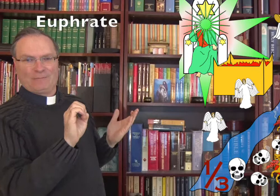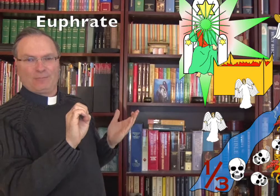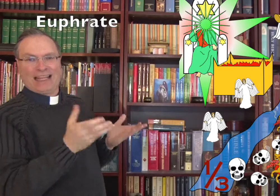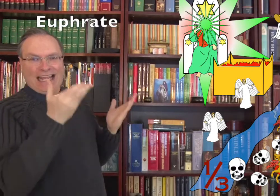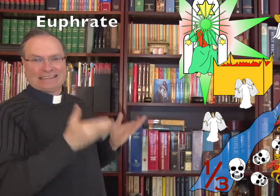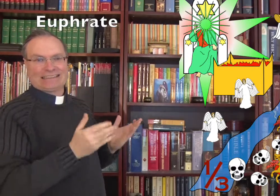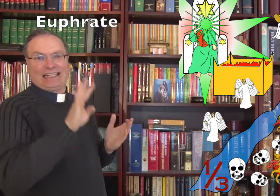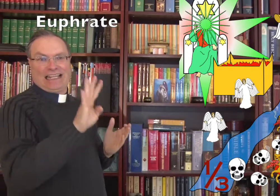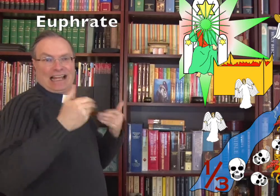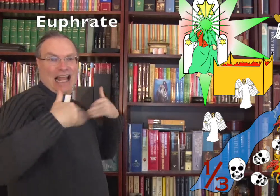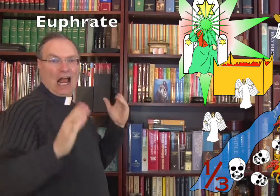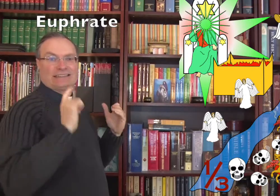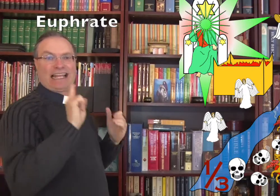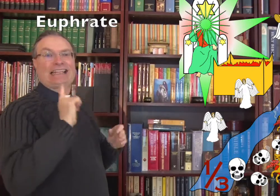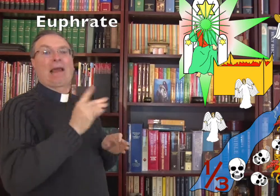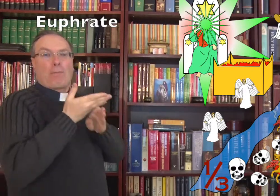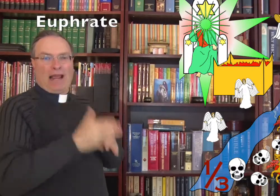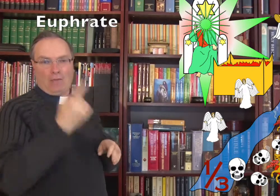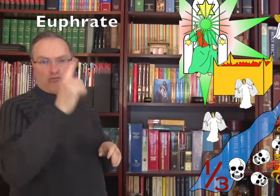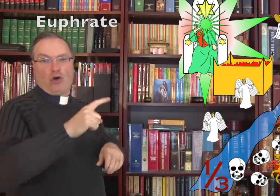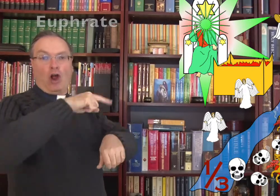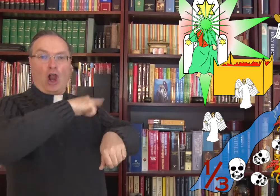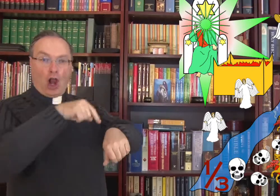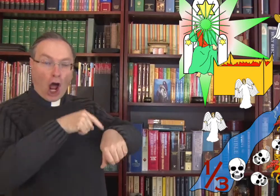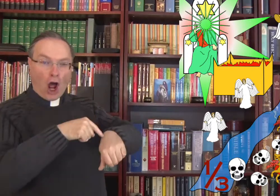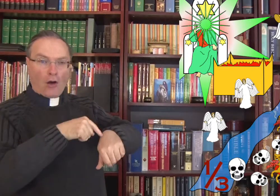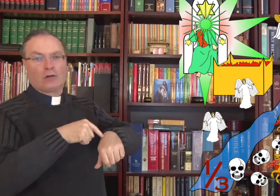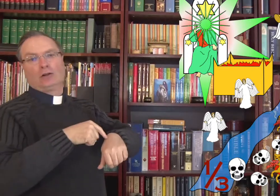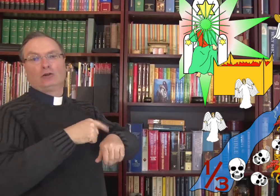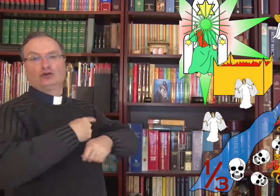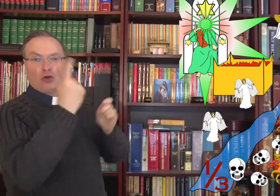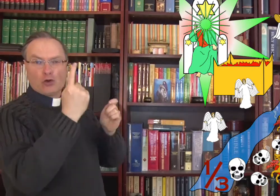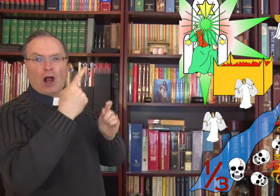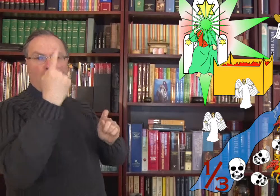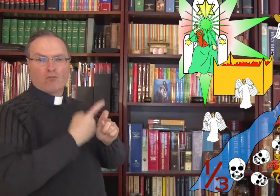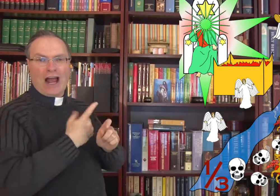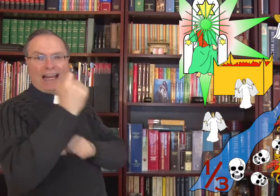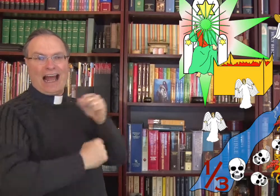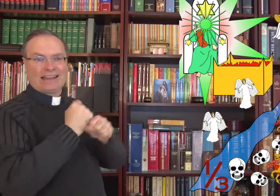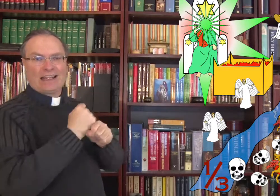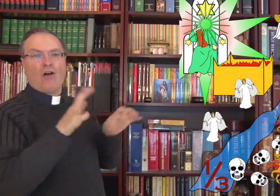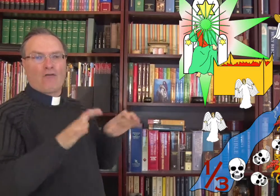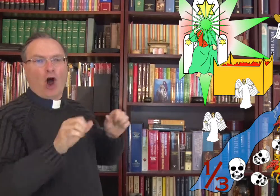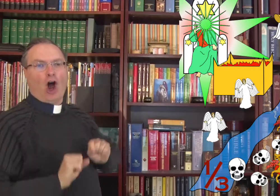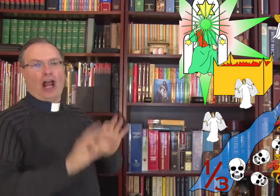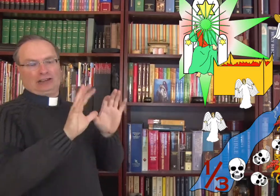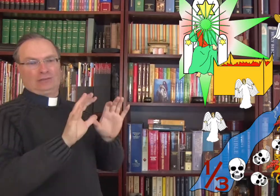Ainsi, les quatre anges qui étaient prêts pour l'heure, le jour, le mois et l'année furent relâchés